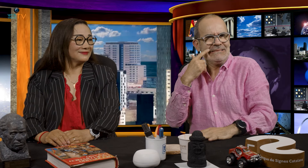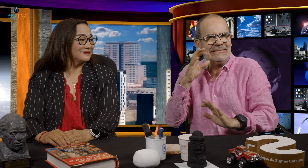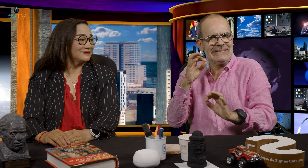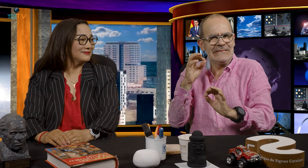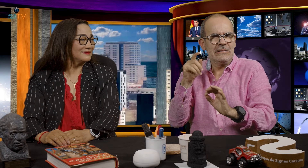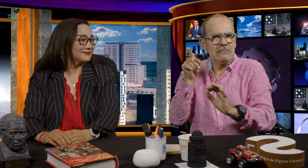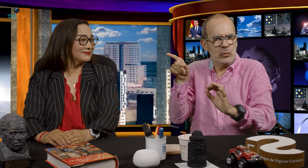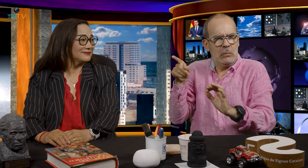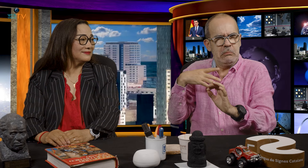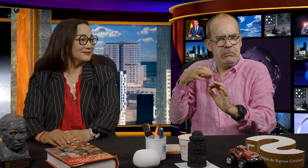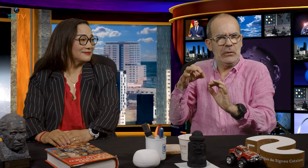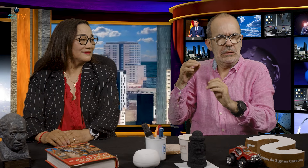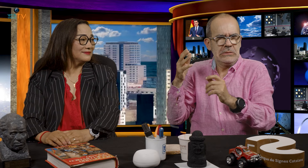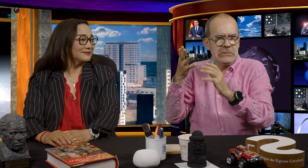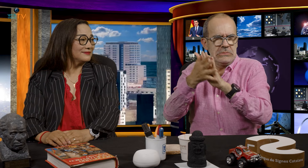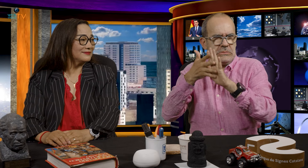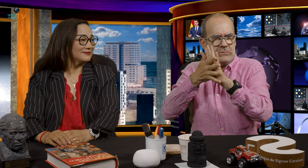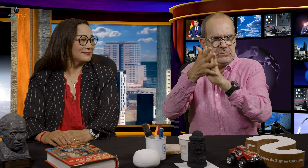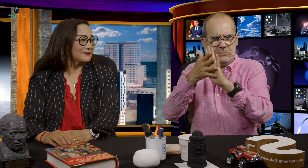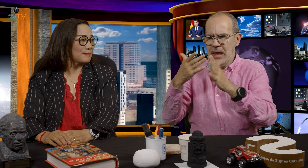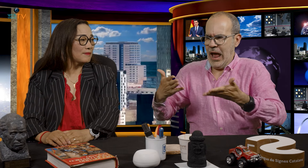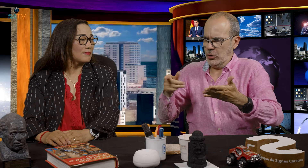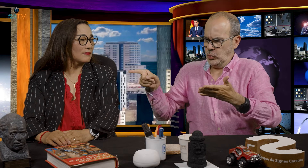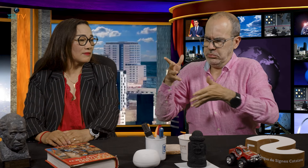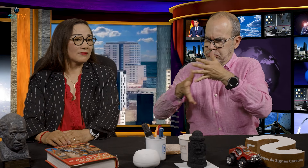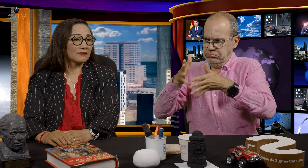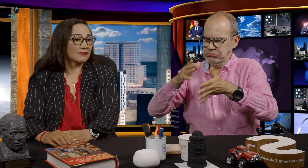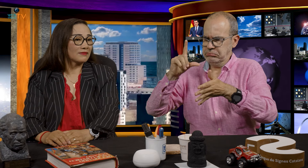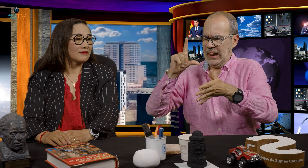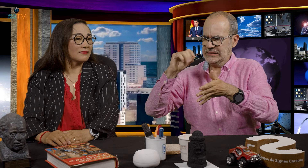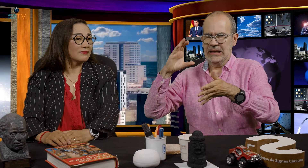Otra cosa: ahora puedes signar en LSC o LSE.